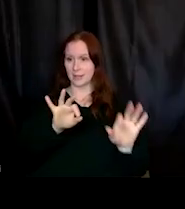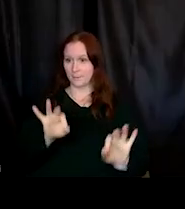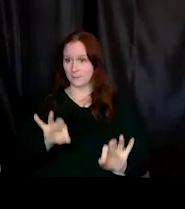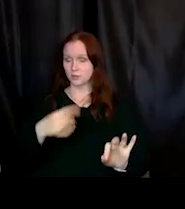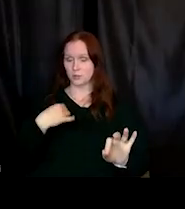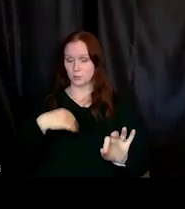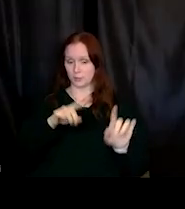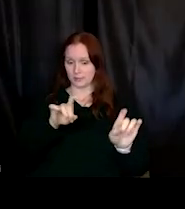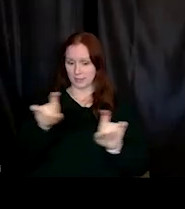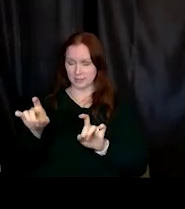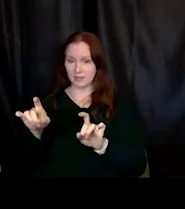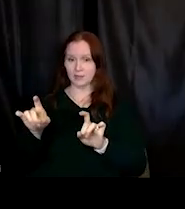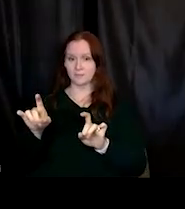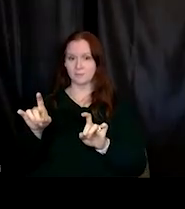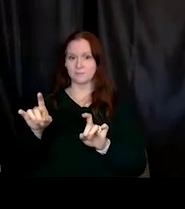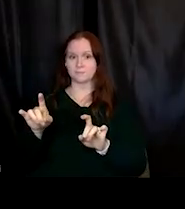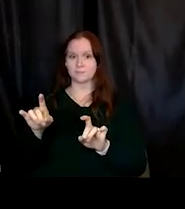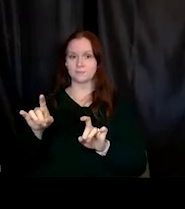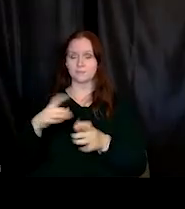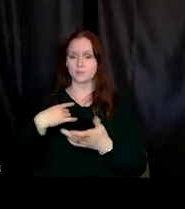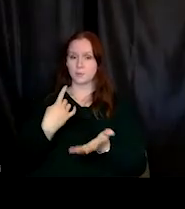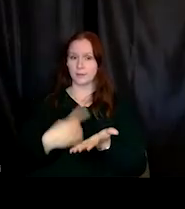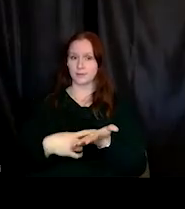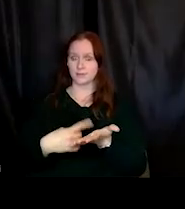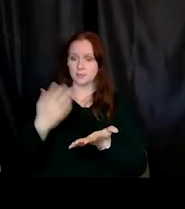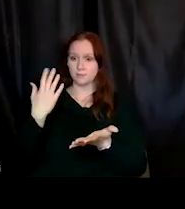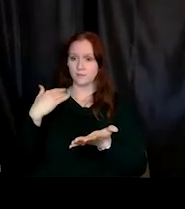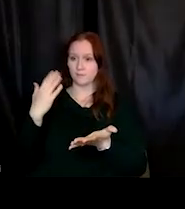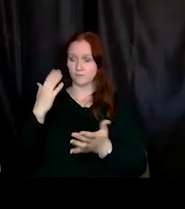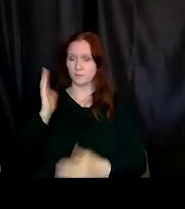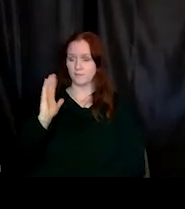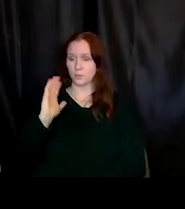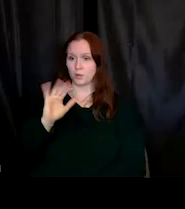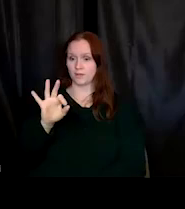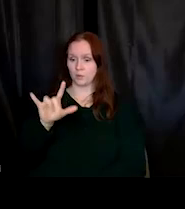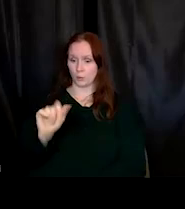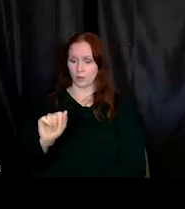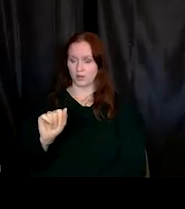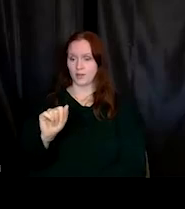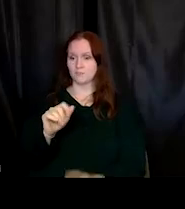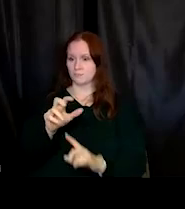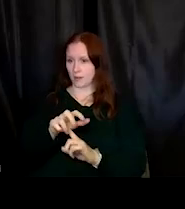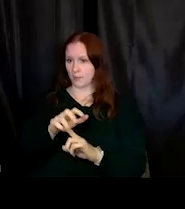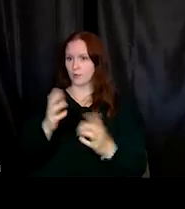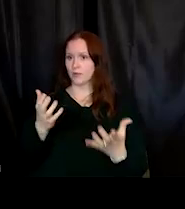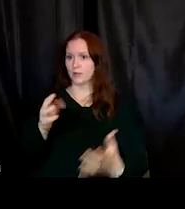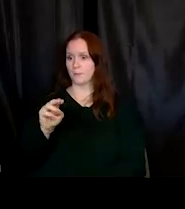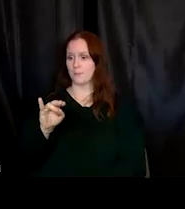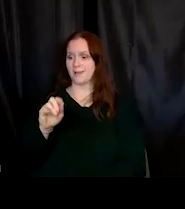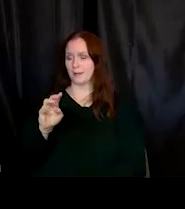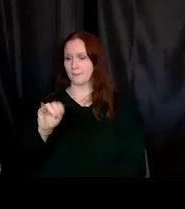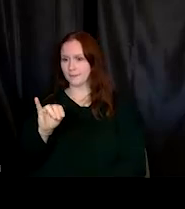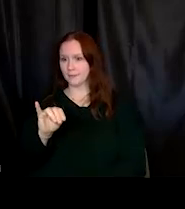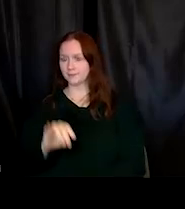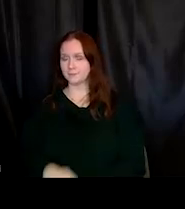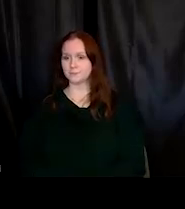Tal vez podamos hacer eso por ustedes. Entonces pasemos y hablemos, regresando a las citas sin cita previa.